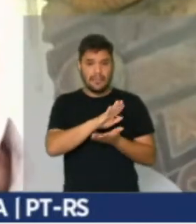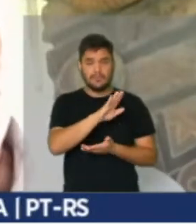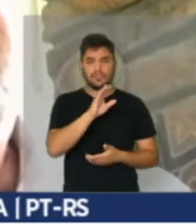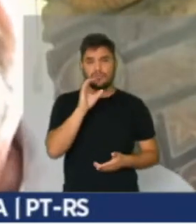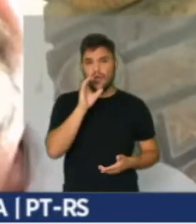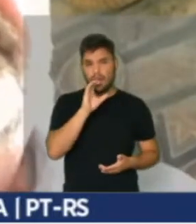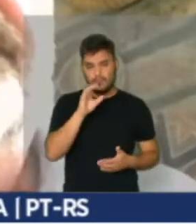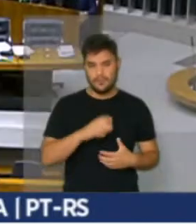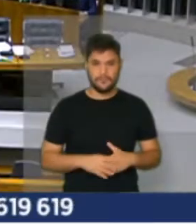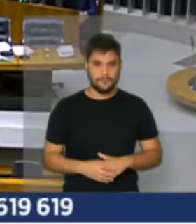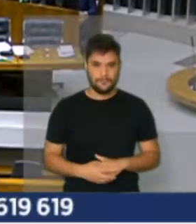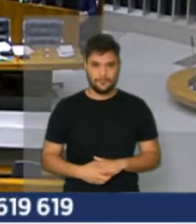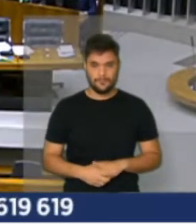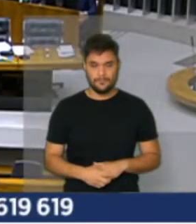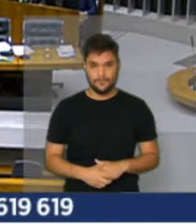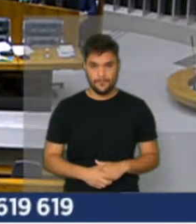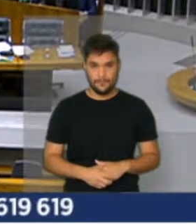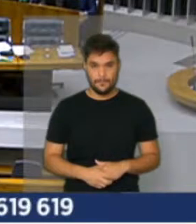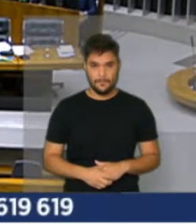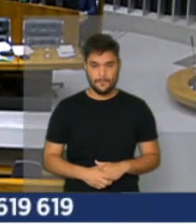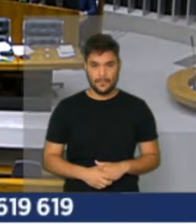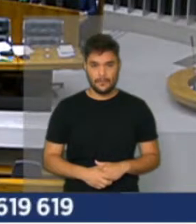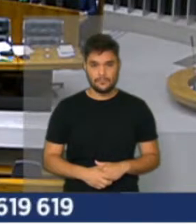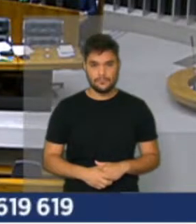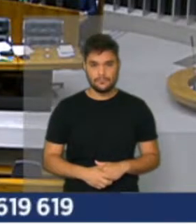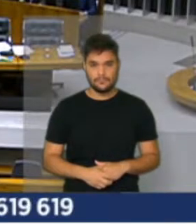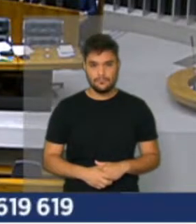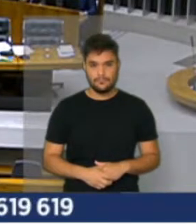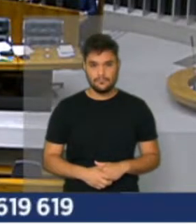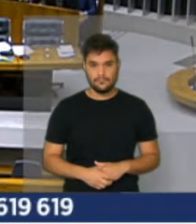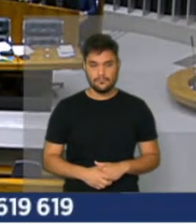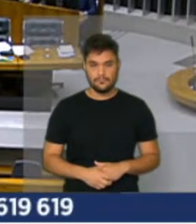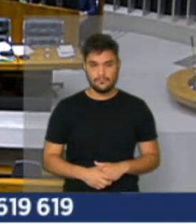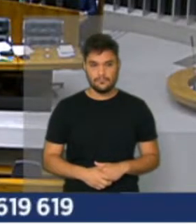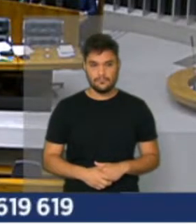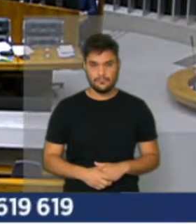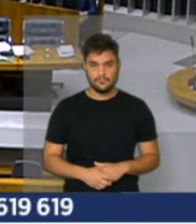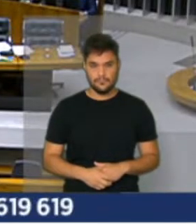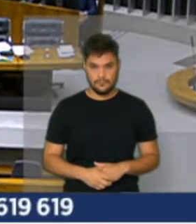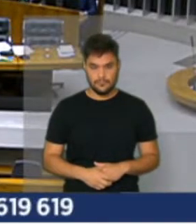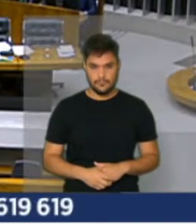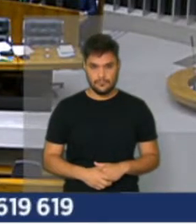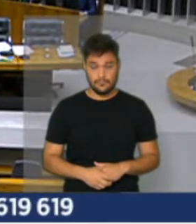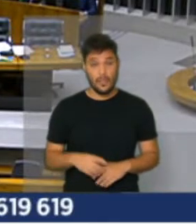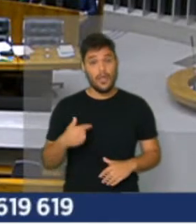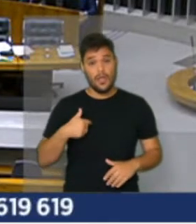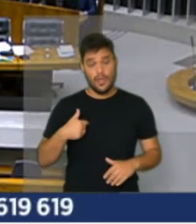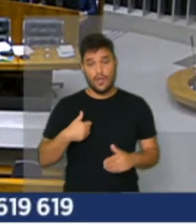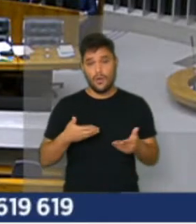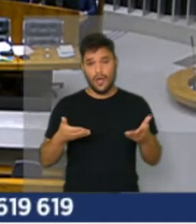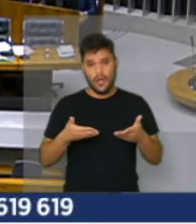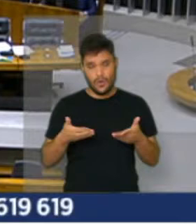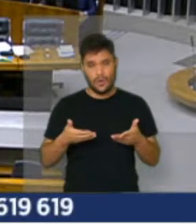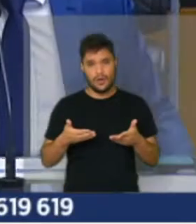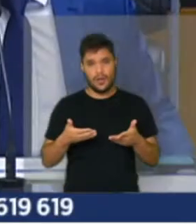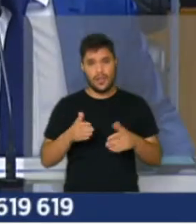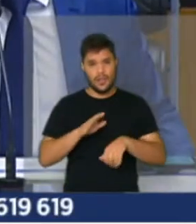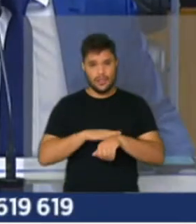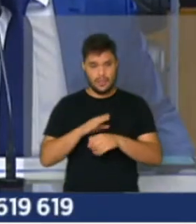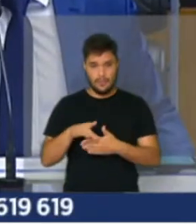DEVE SER DEMITIDO O PAÍS RÁPIDO POSSÍVEL. [PRESIDENTE]: EU VOU PASSAR O TEMPO DE LIDERANÇA